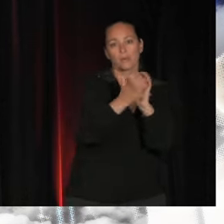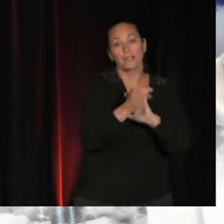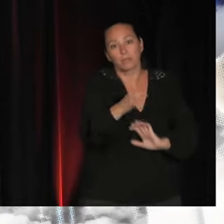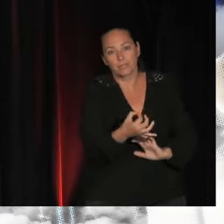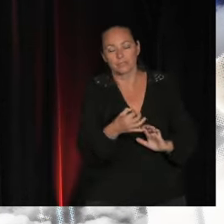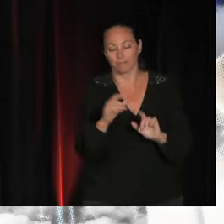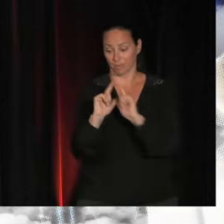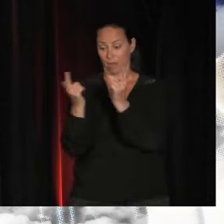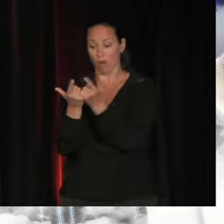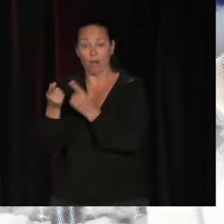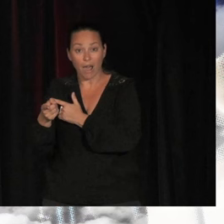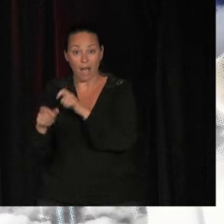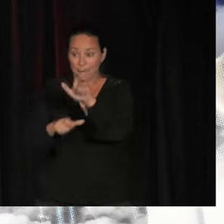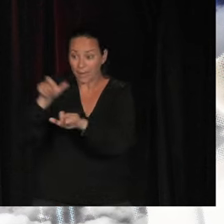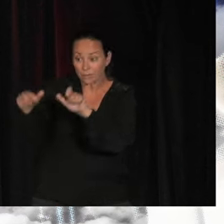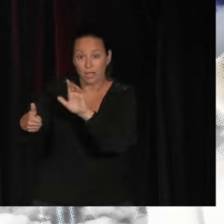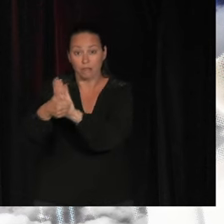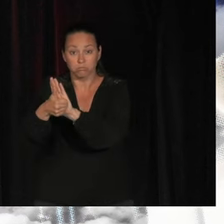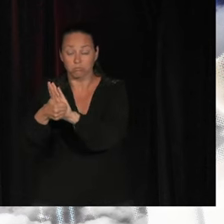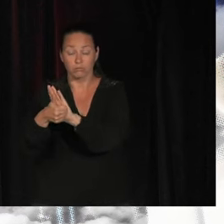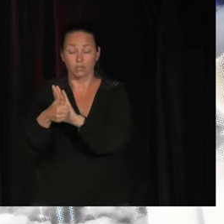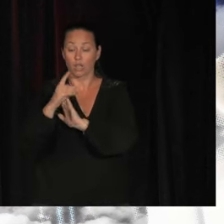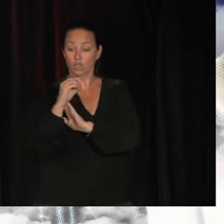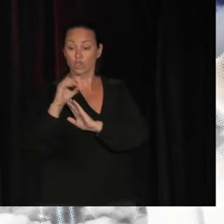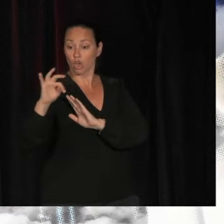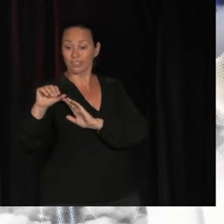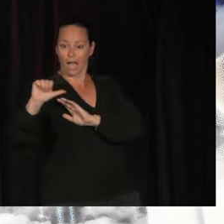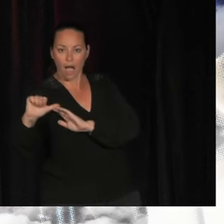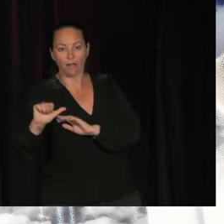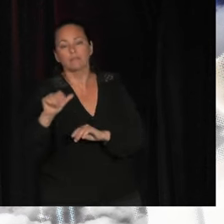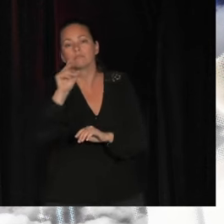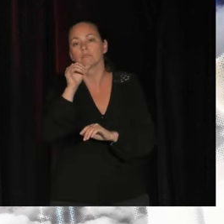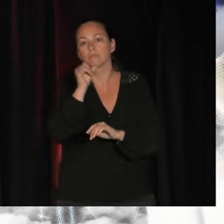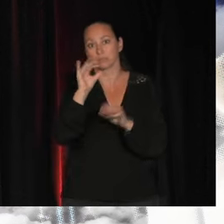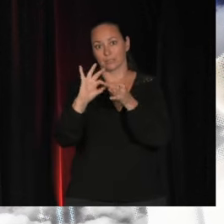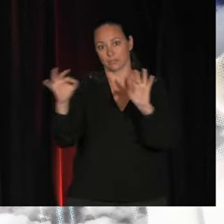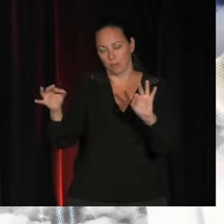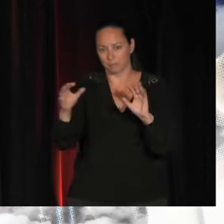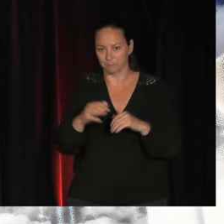C'est surtout que LoL, il y a tellement de personnages, ou même Dota. Par exemple, sur Dota, mini anecdote, pendant leur grosse